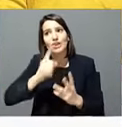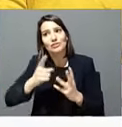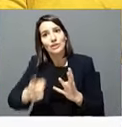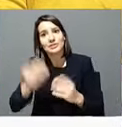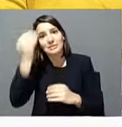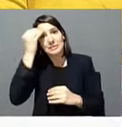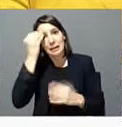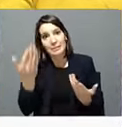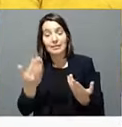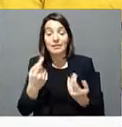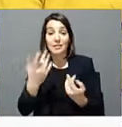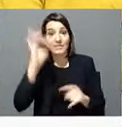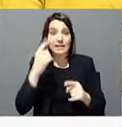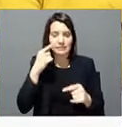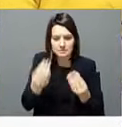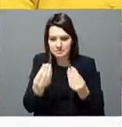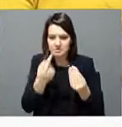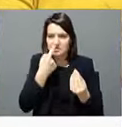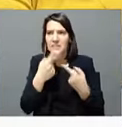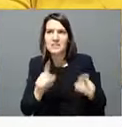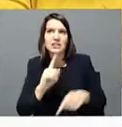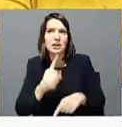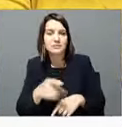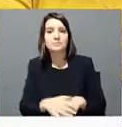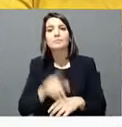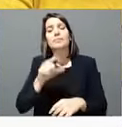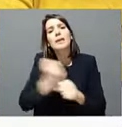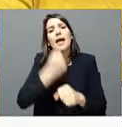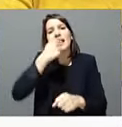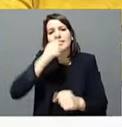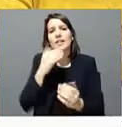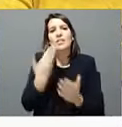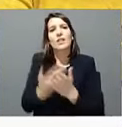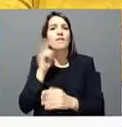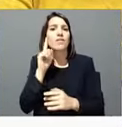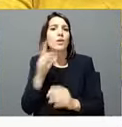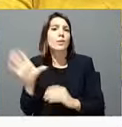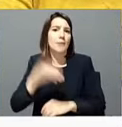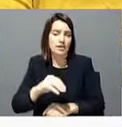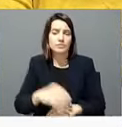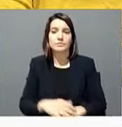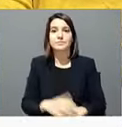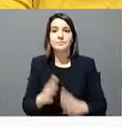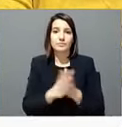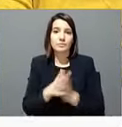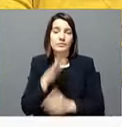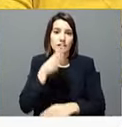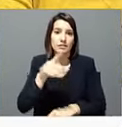atividades que os valorizem mais.